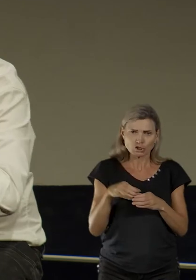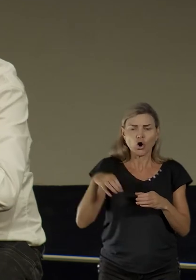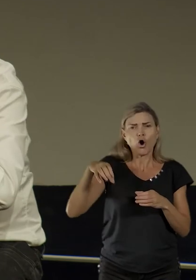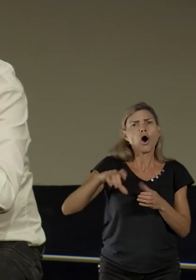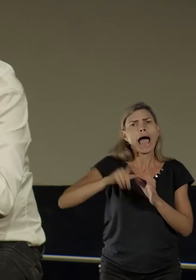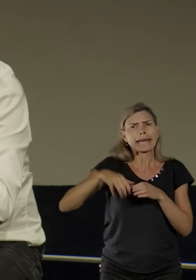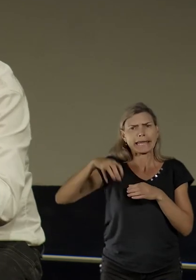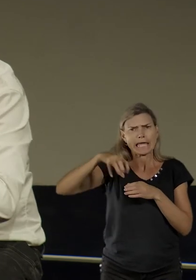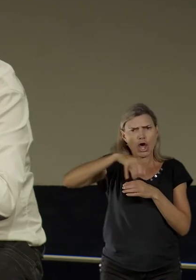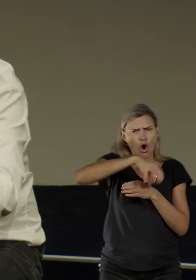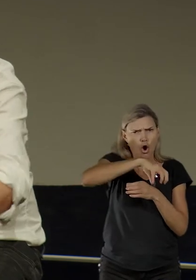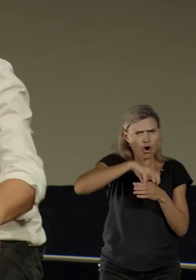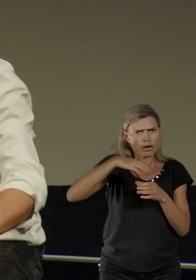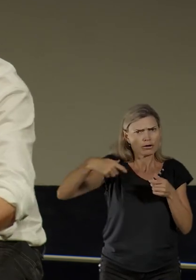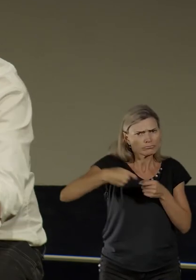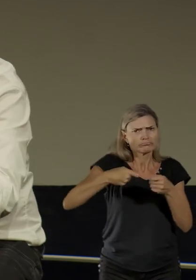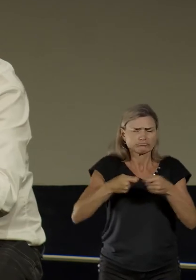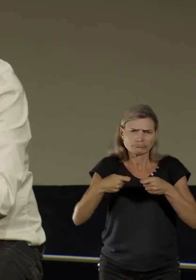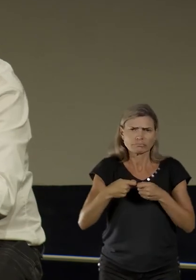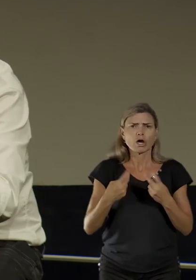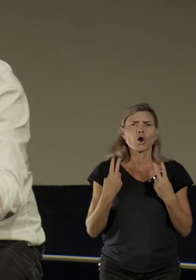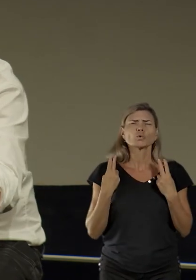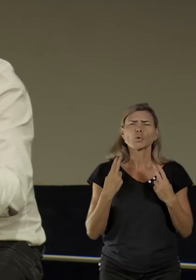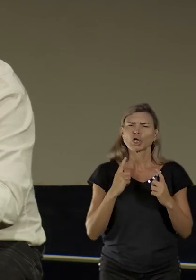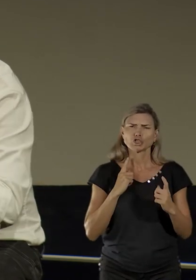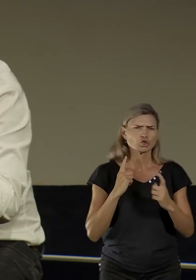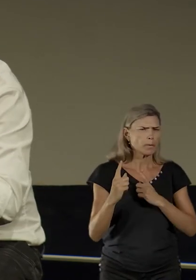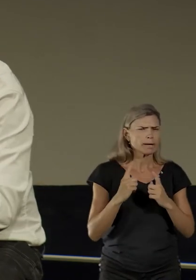Protože to vyžaduje strašně důležité infrastrukturální akce. Ale ta slavná